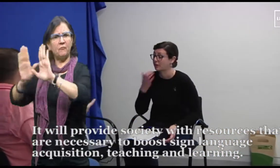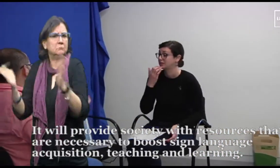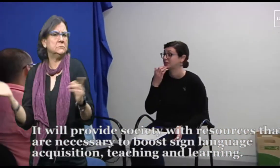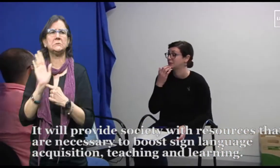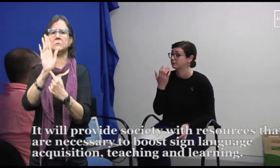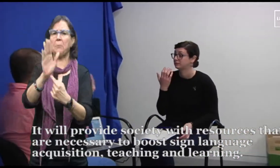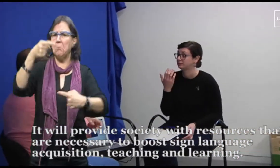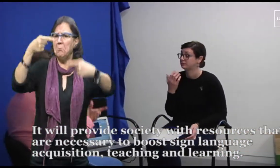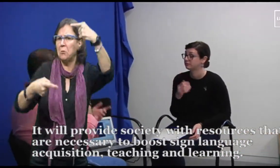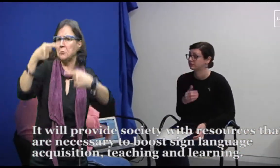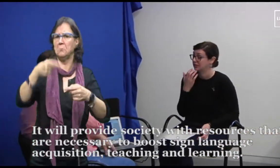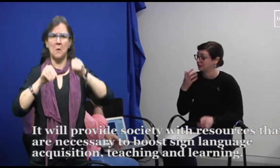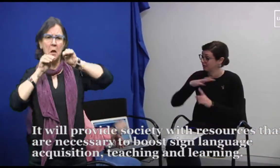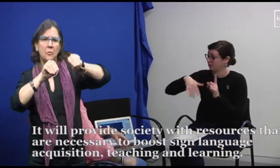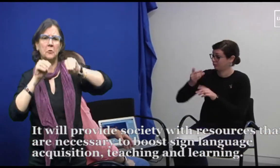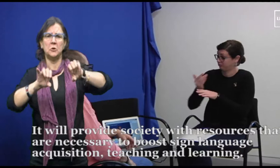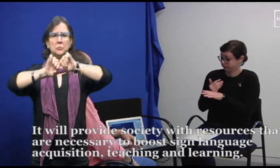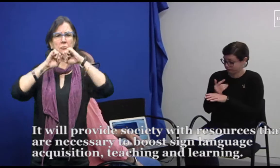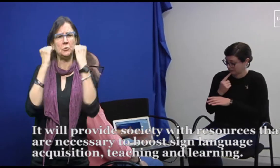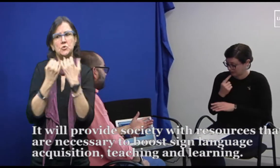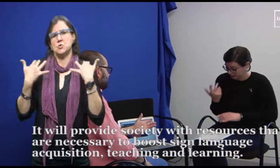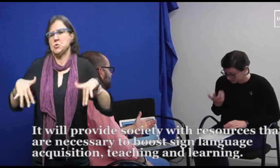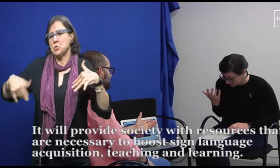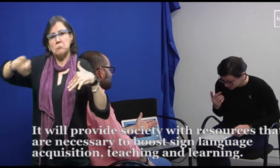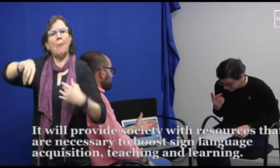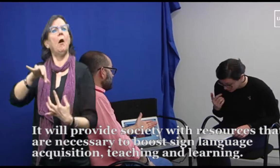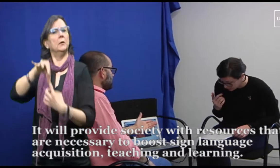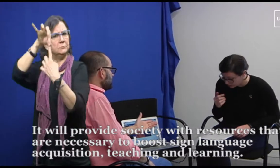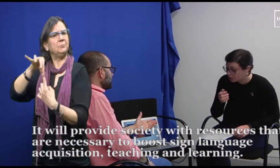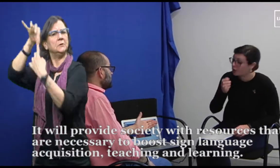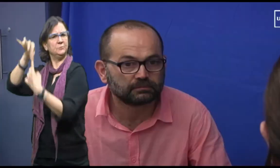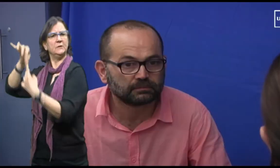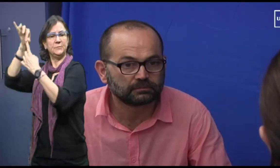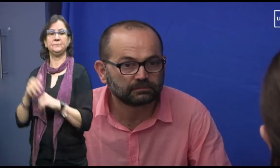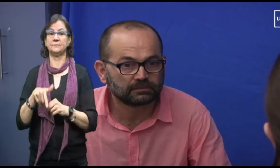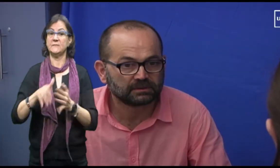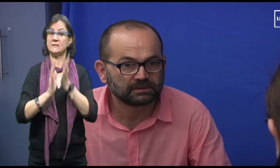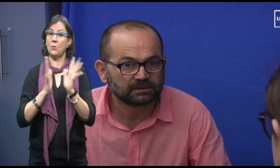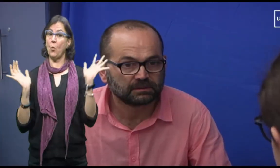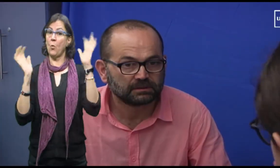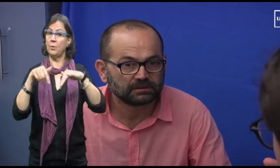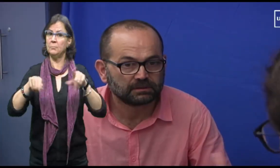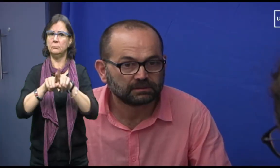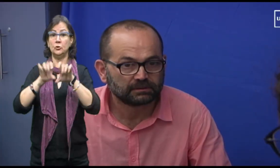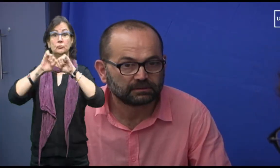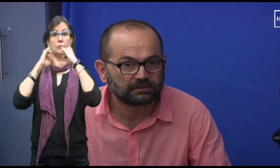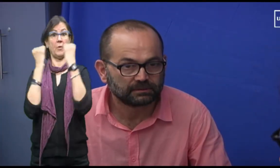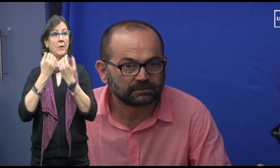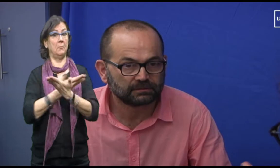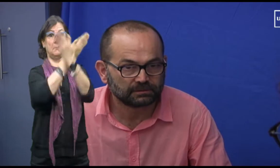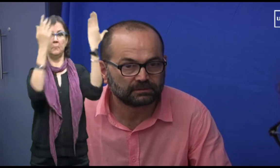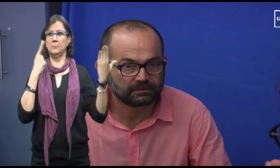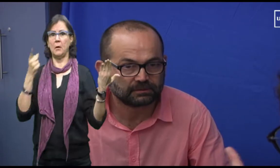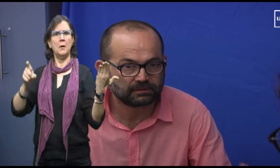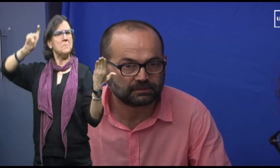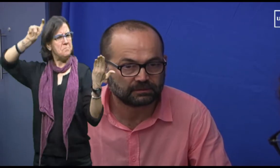Concretamente, SIGN-HUB proporcionará a la sociedad los recursos necesarios para impulsar la adquisición del lenguaje de signos,